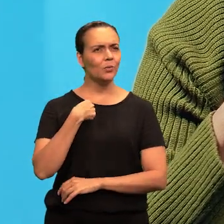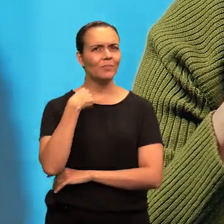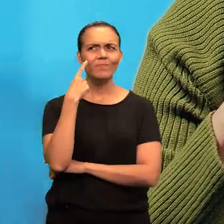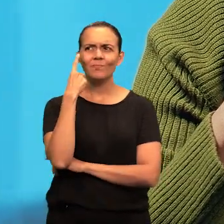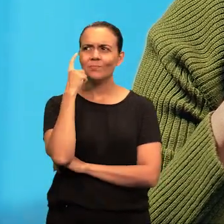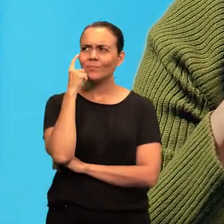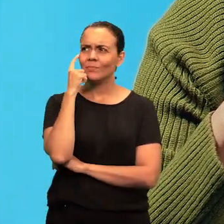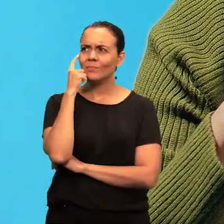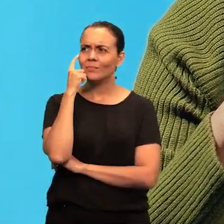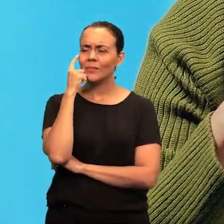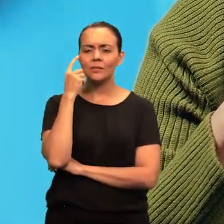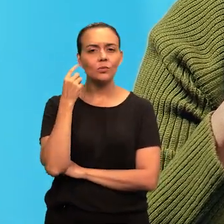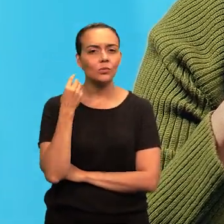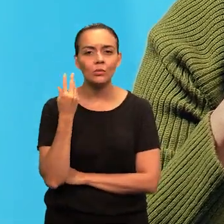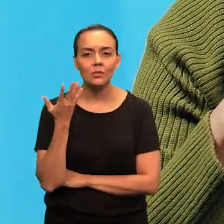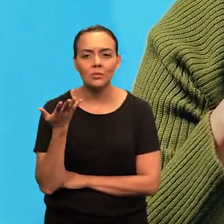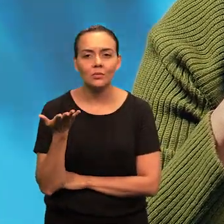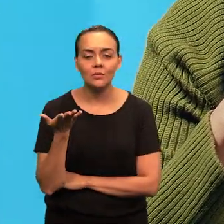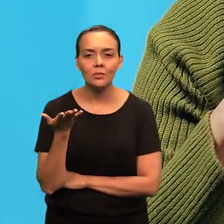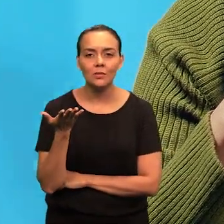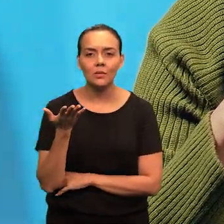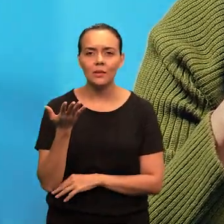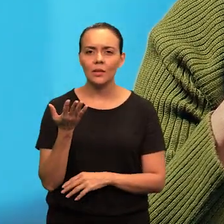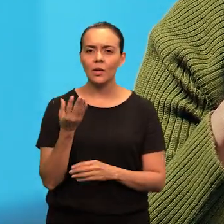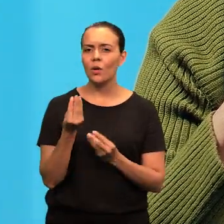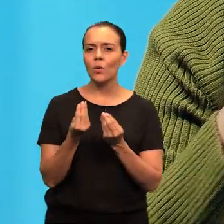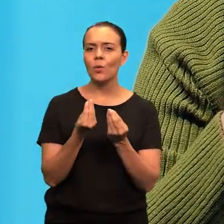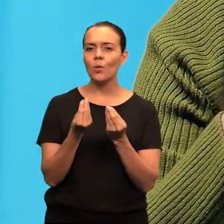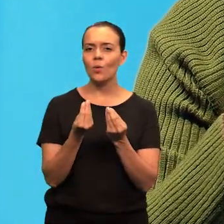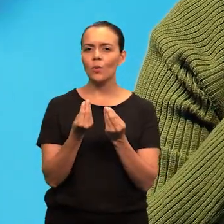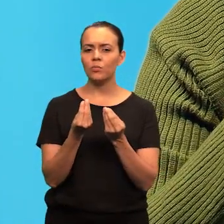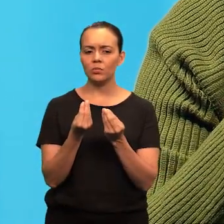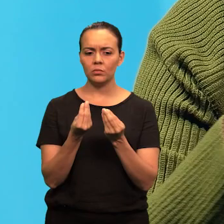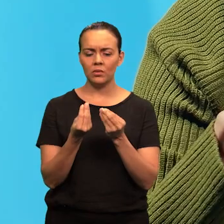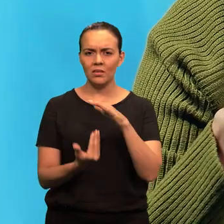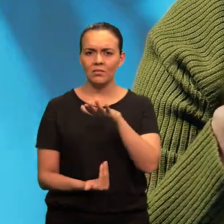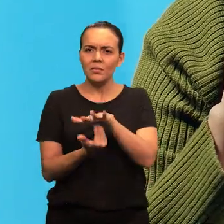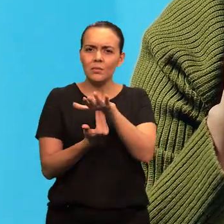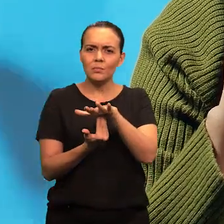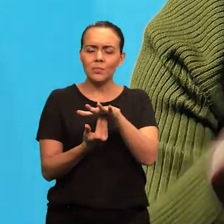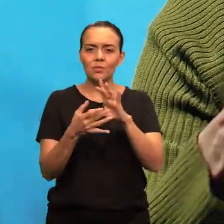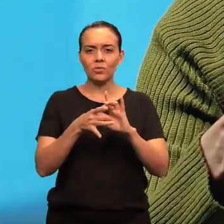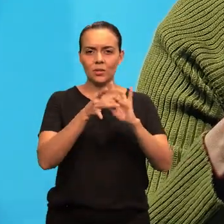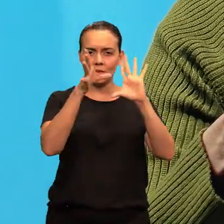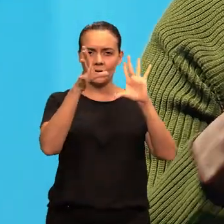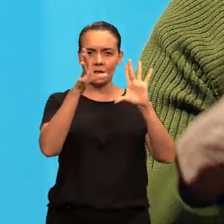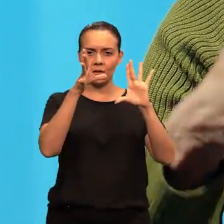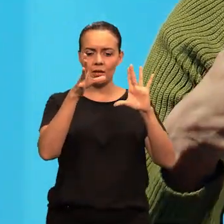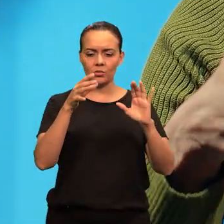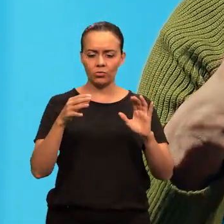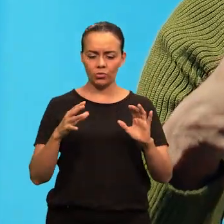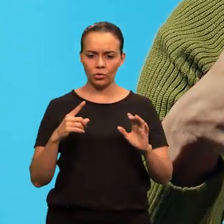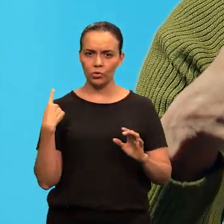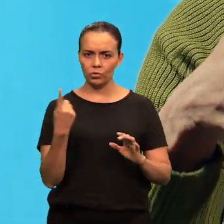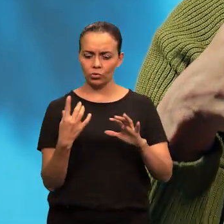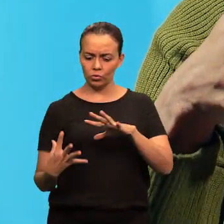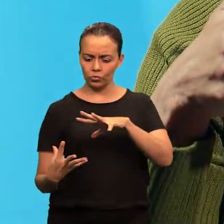eu fico pensando nessa noção de liberdade, porque a gente nasce no mundo já numa cultura